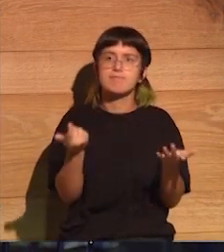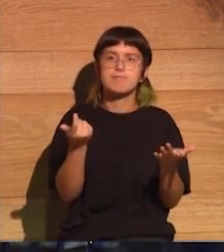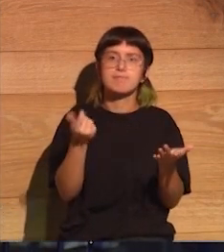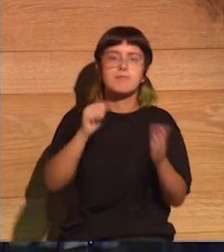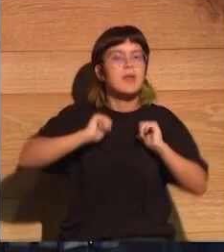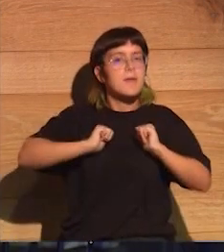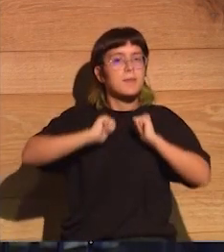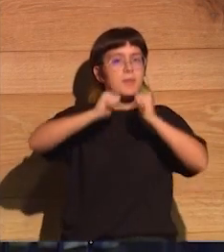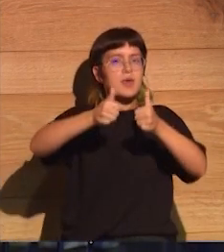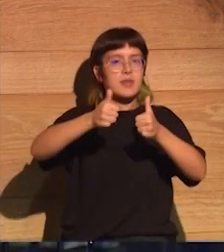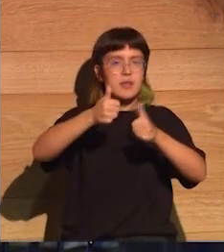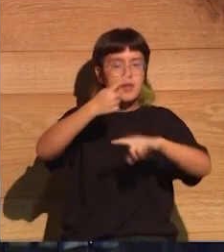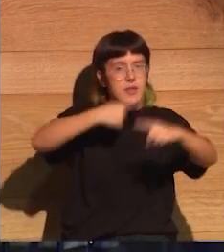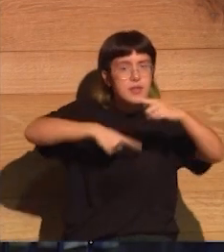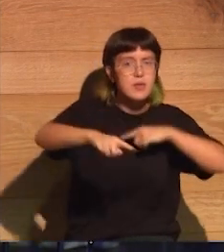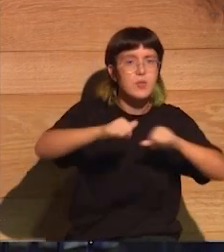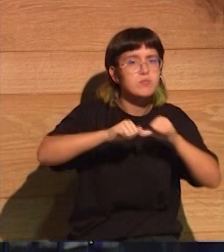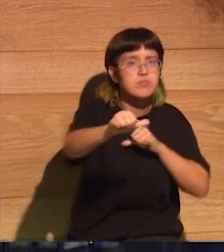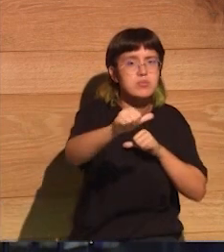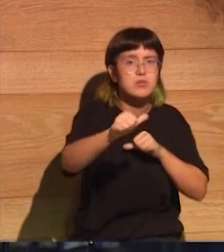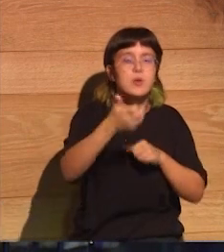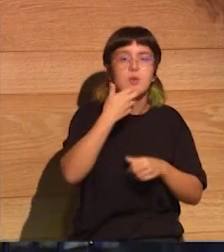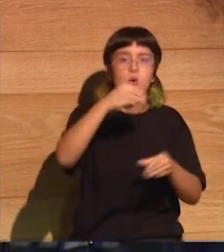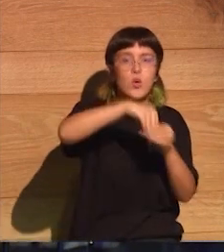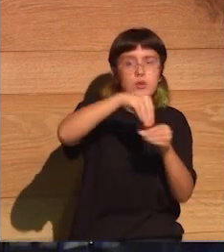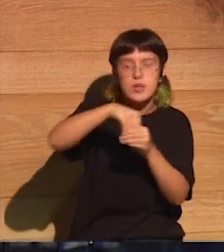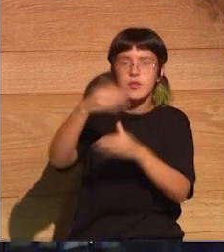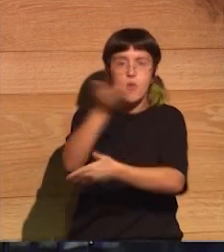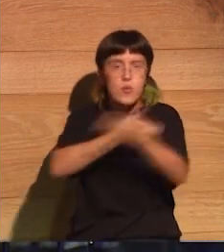información, se intercambian contenidos sobre cualquier materia.